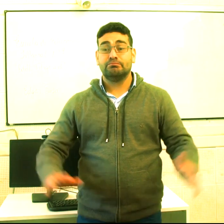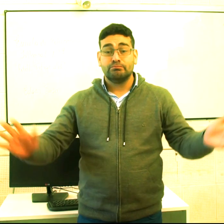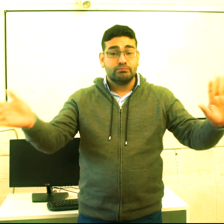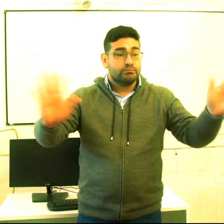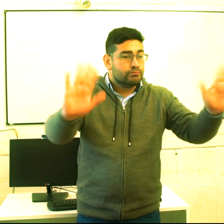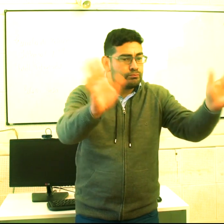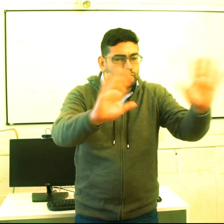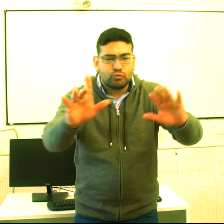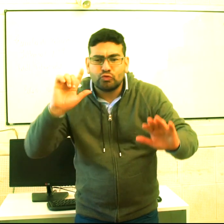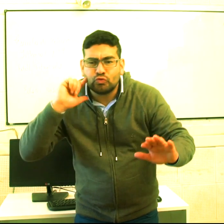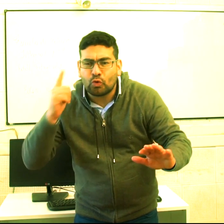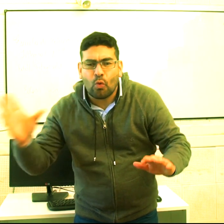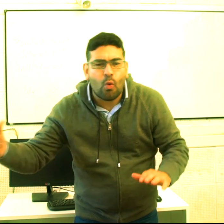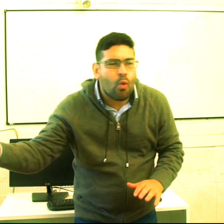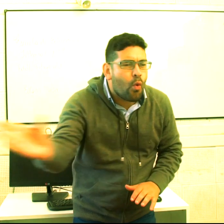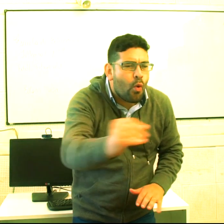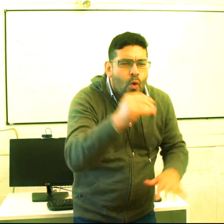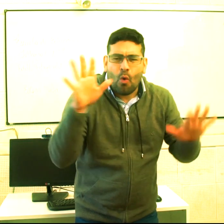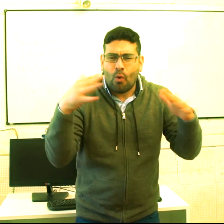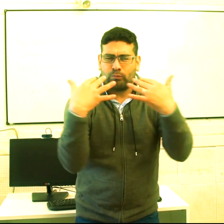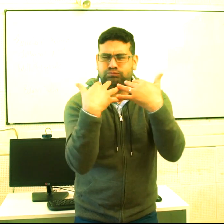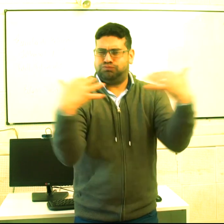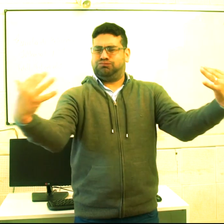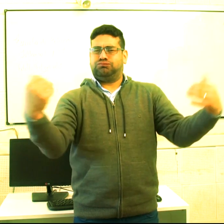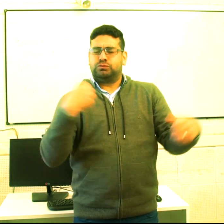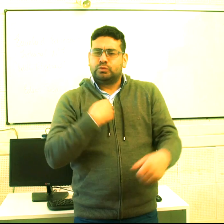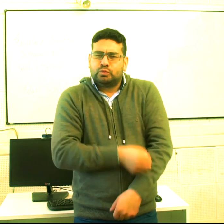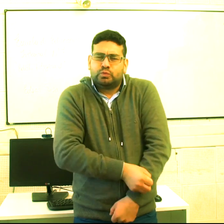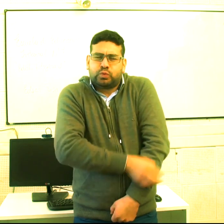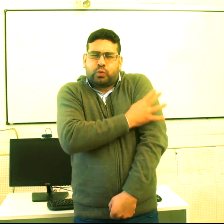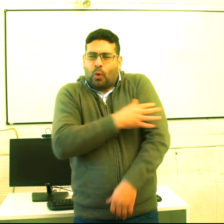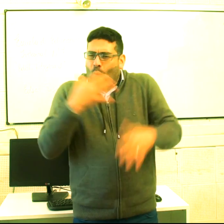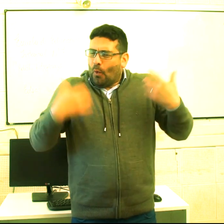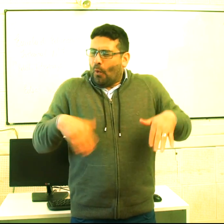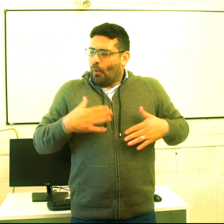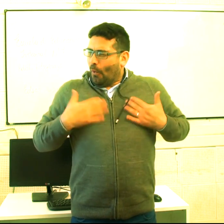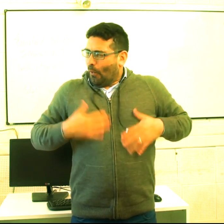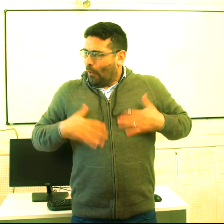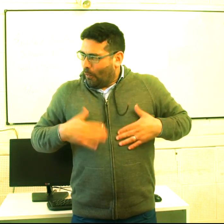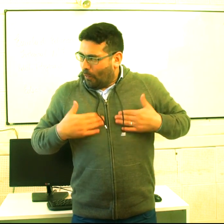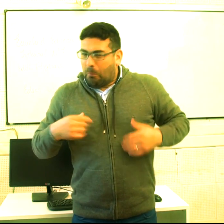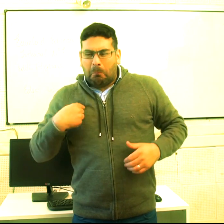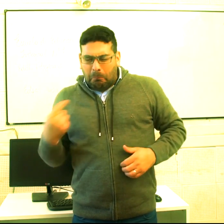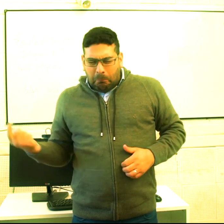Hola a todos, es muy emocionante verlos, me pone muy contento.